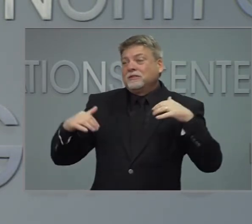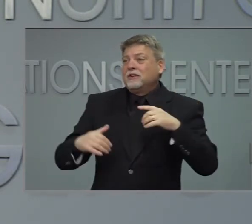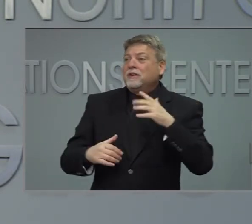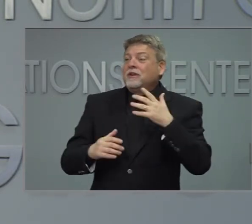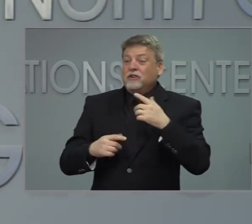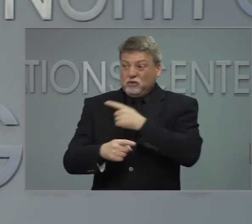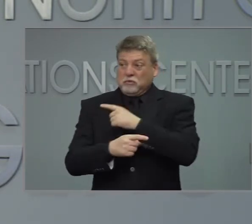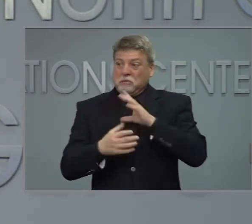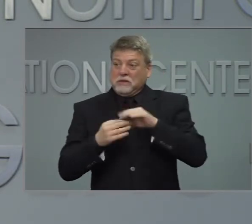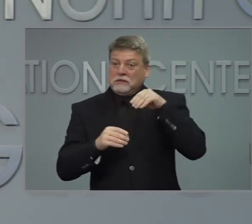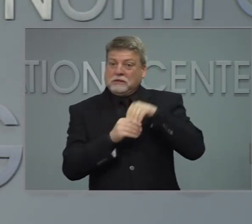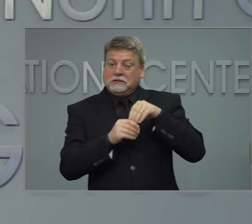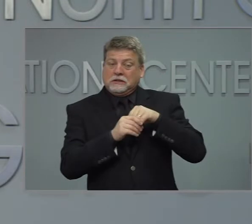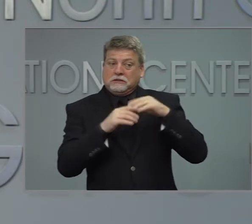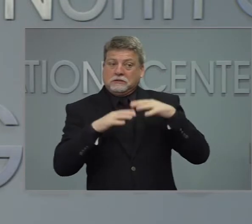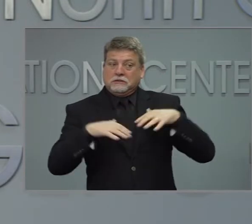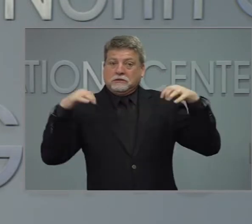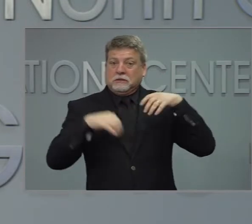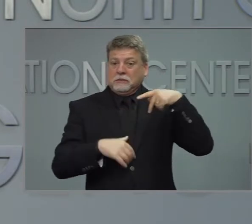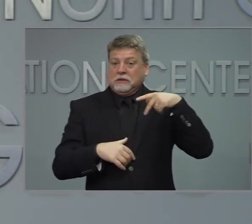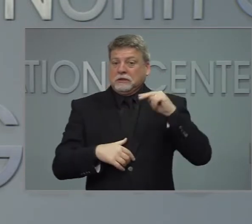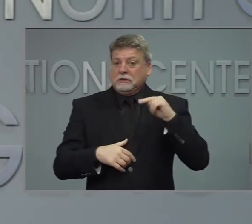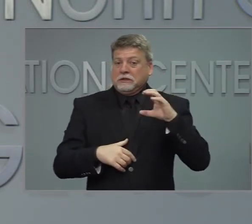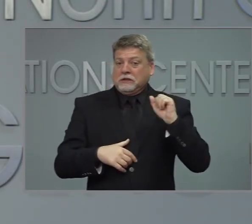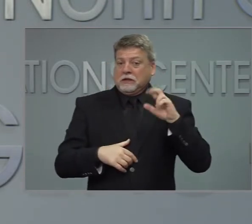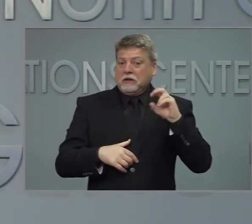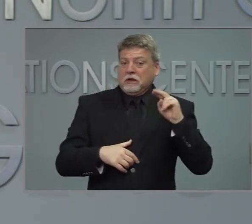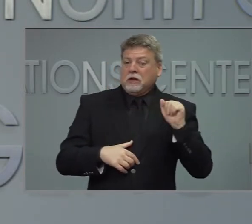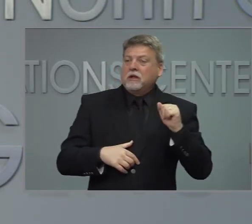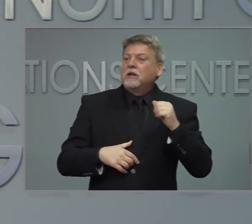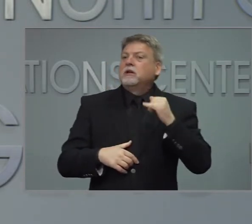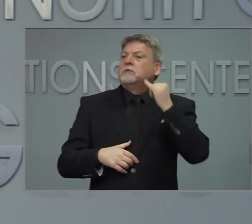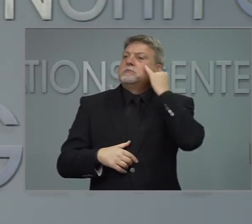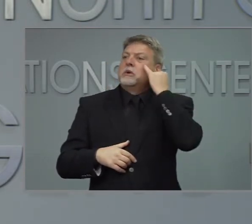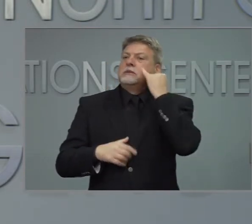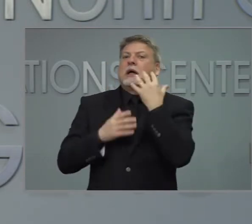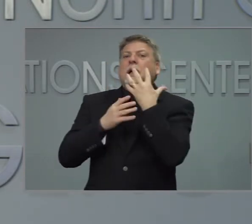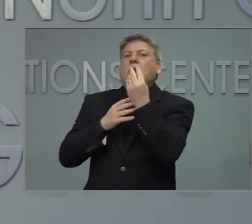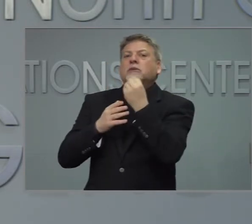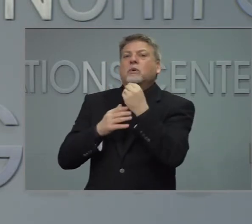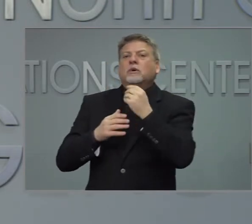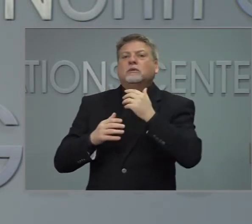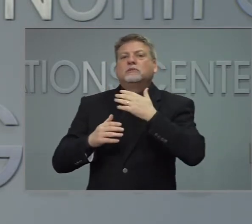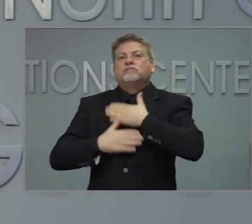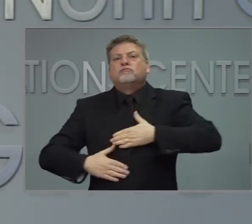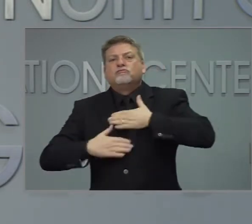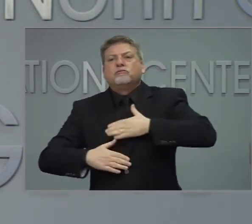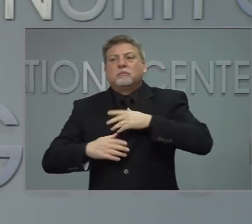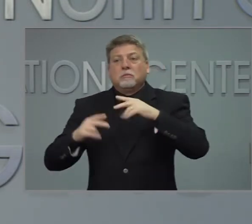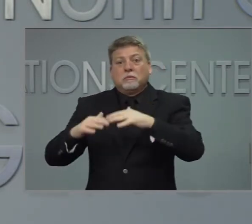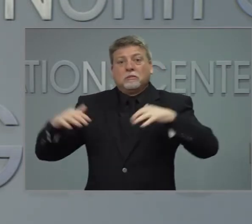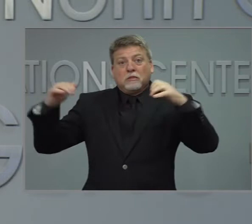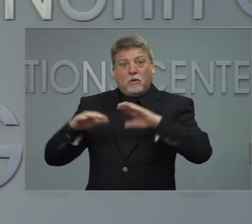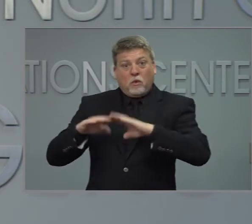si el estadio puede haber y qué tal. El aquí teatro de Guanacaste, Juana y el deber,